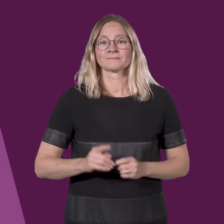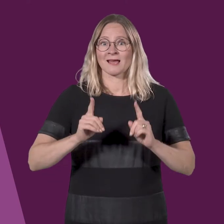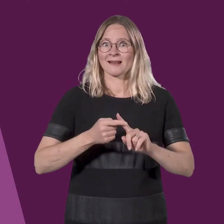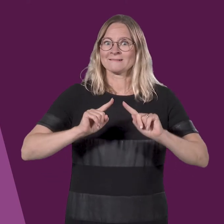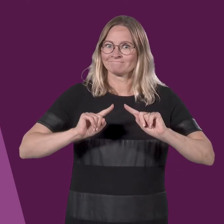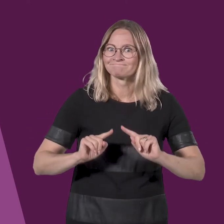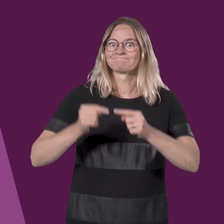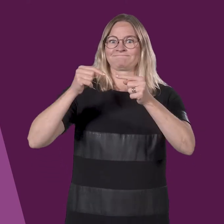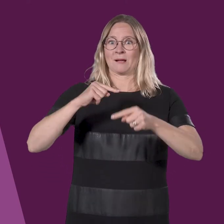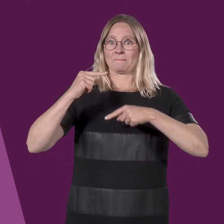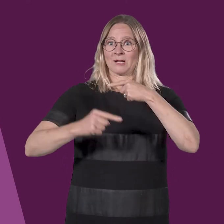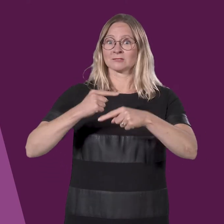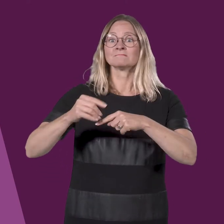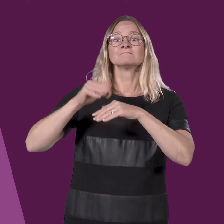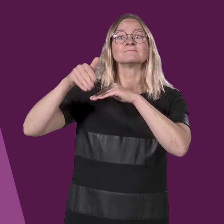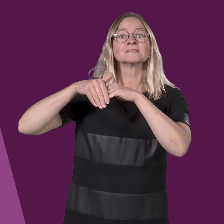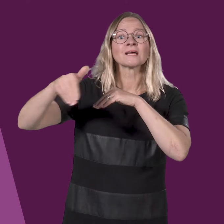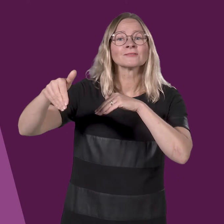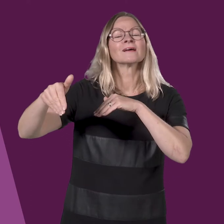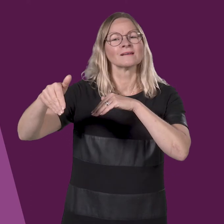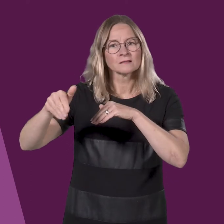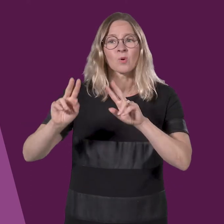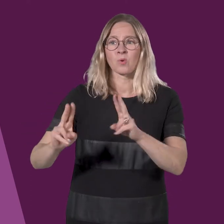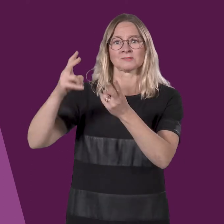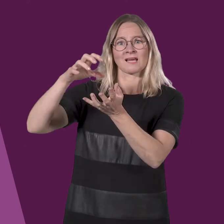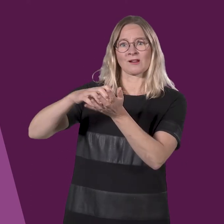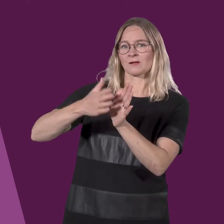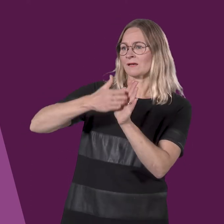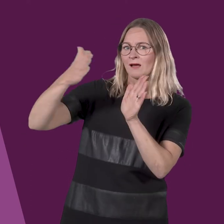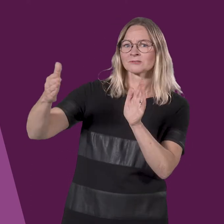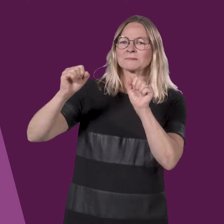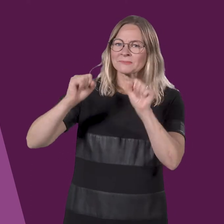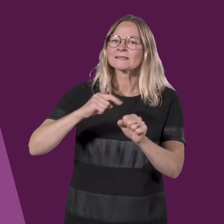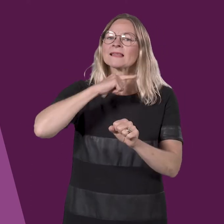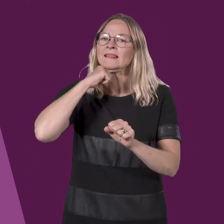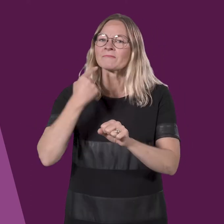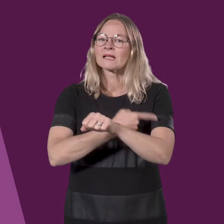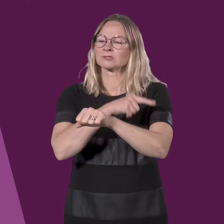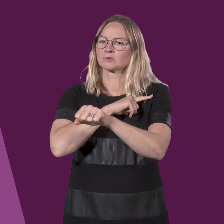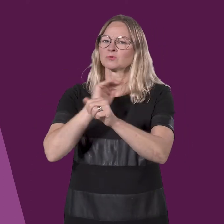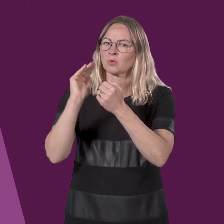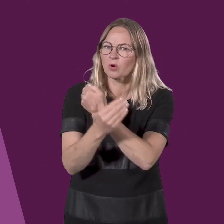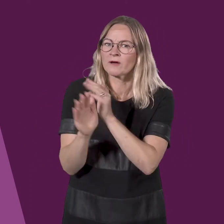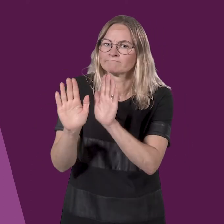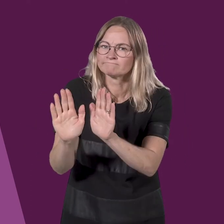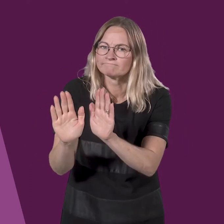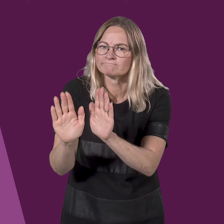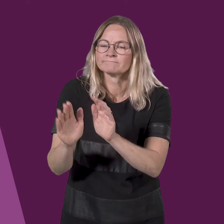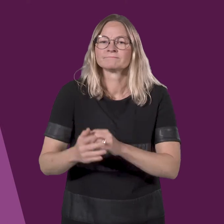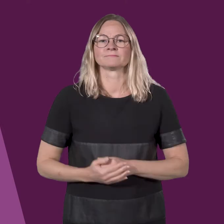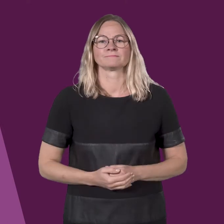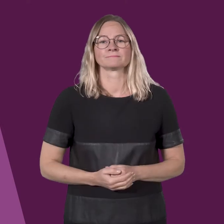Alkuun päässeen prosessin jatko tulee turvata riittävällä resurssoinnilla uudella hallituskaudella.